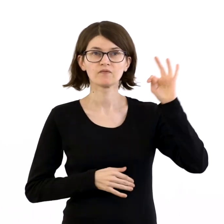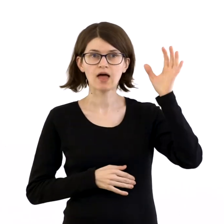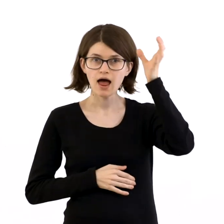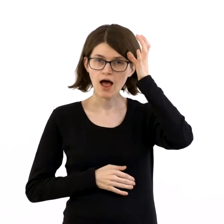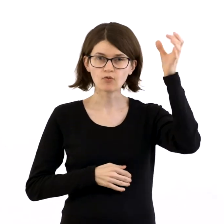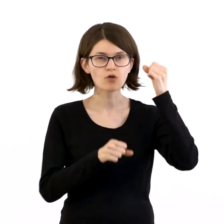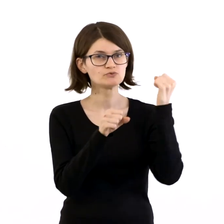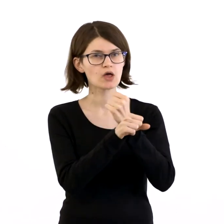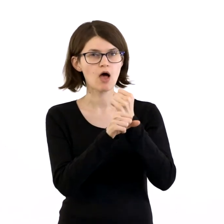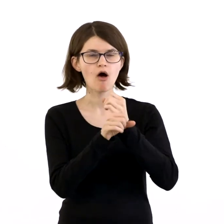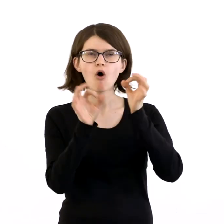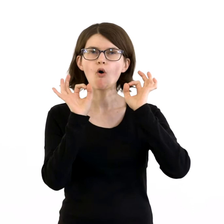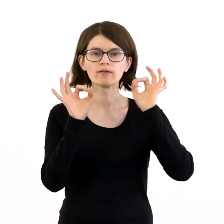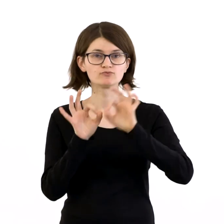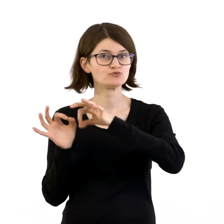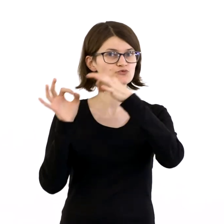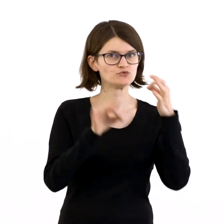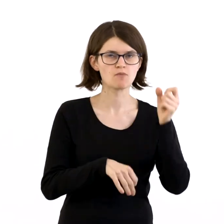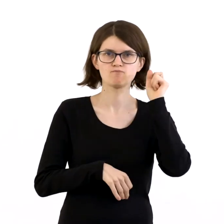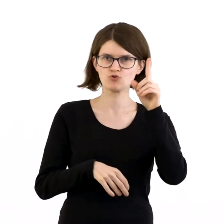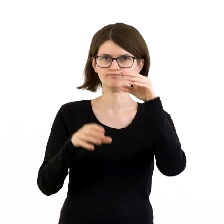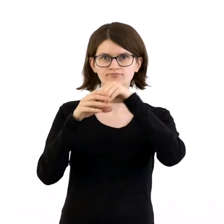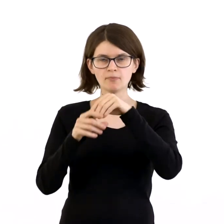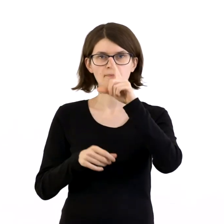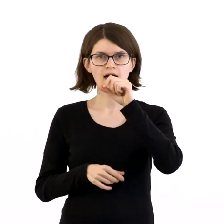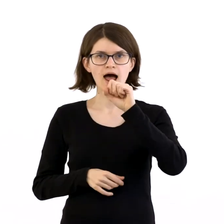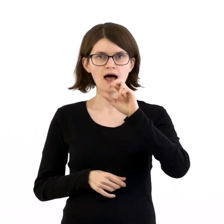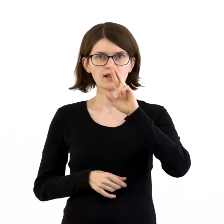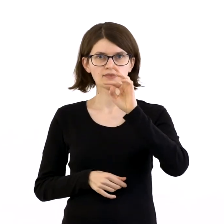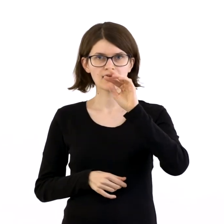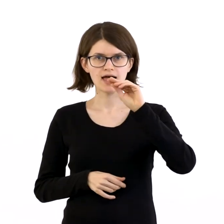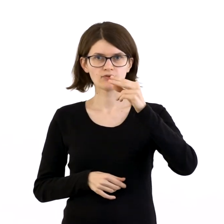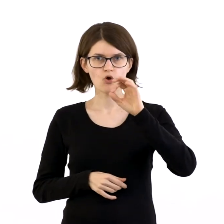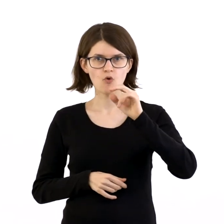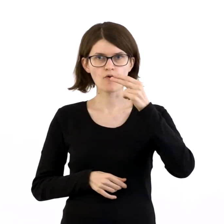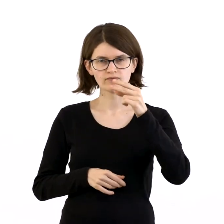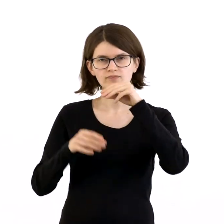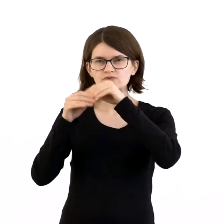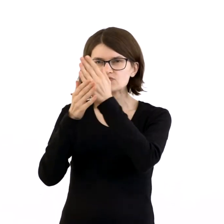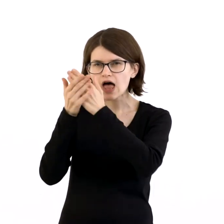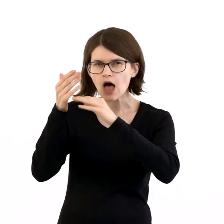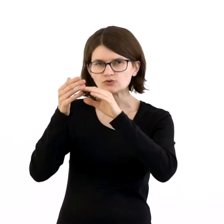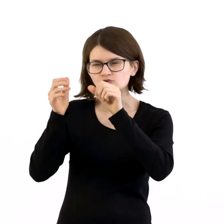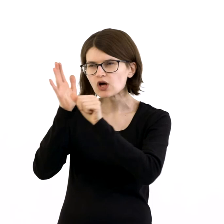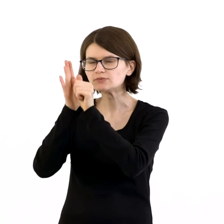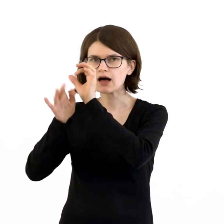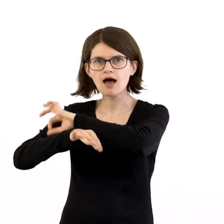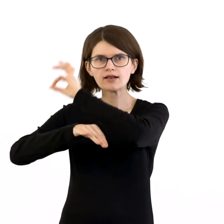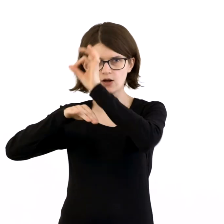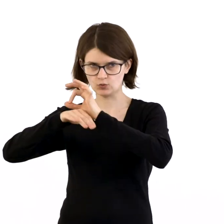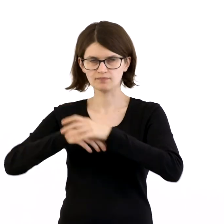Jedynym oryginalnym dziełem jego autorstwa, jakie zachowało się do naszych czasów, jest Partenon wraz z częścią rzeźb architektonicznych.